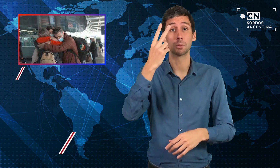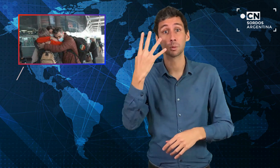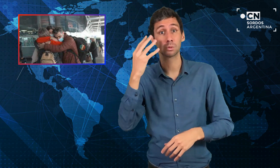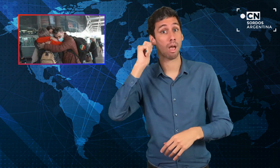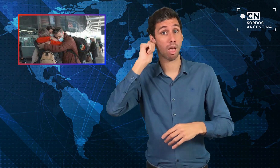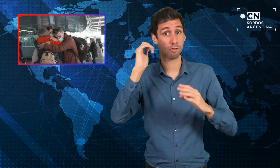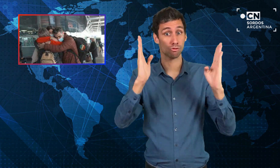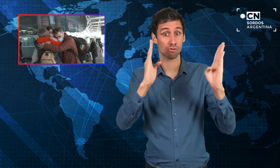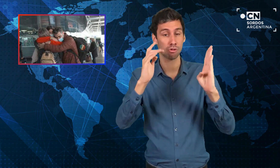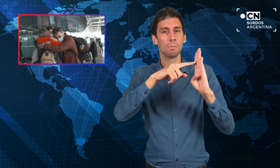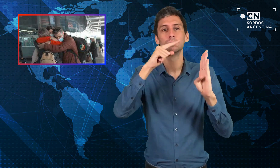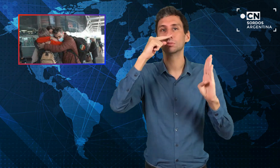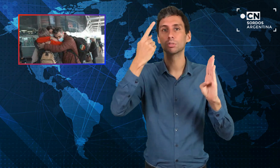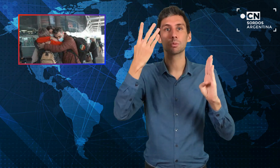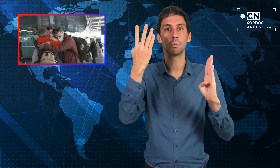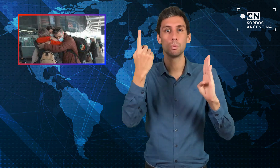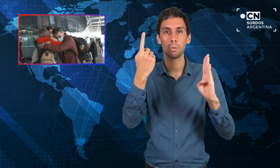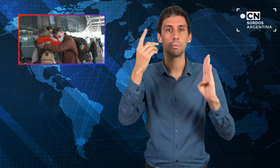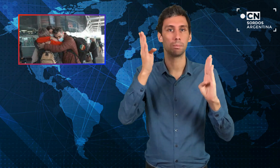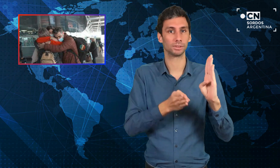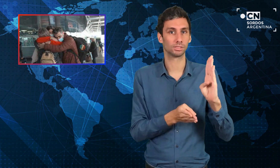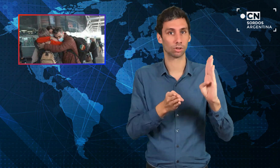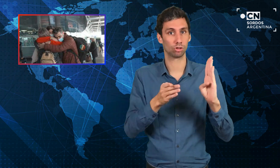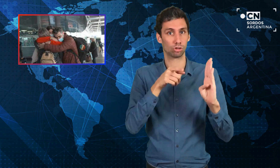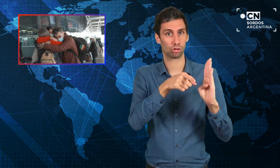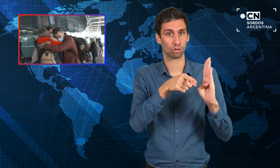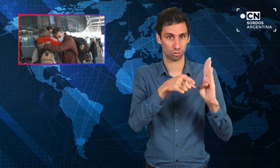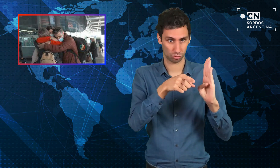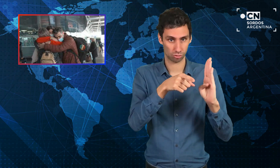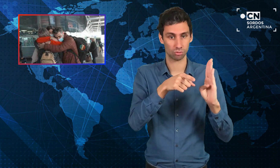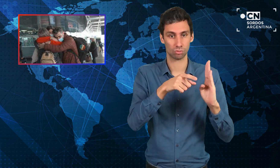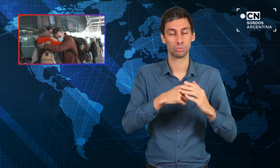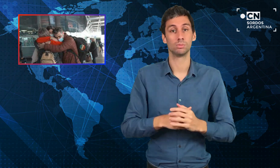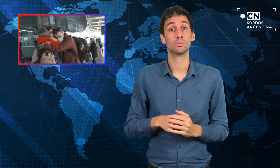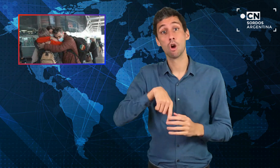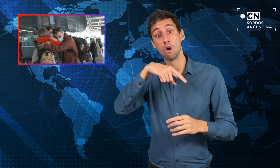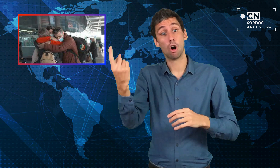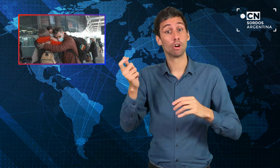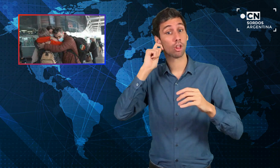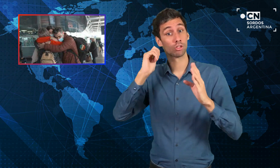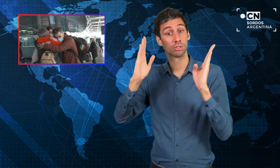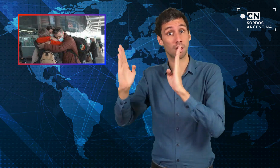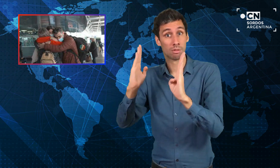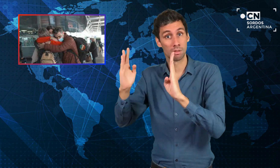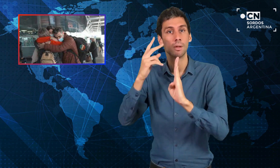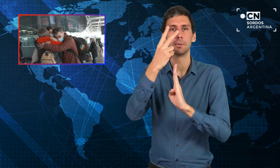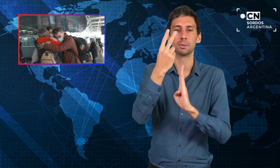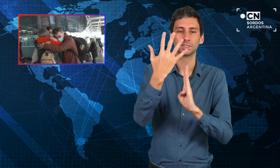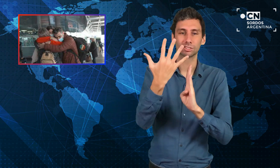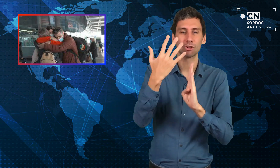el 71% de los que tienen entre 16 y 24 años y el 77% de los que tienen entre